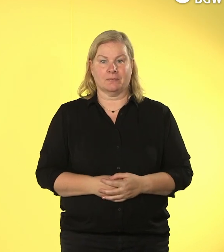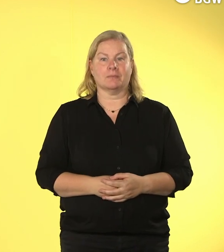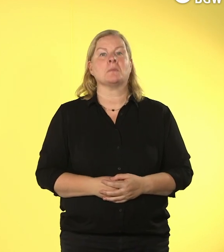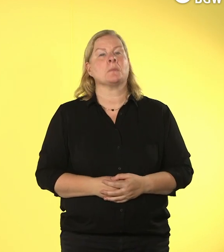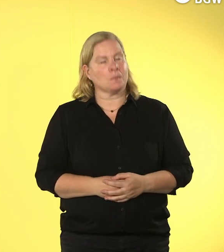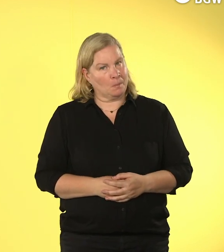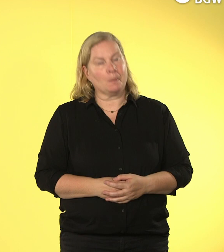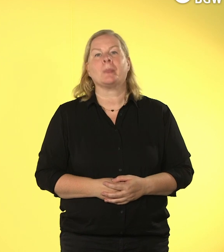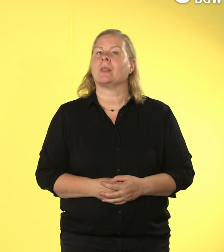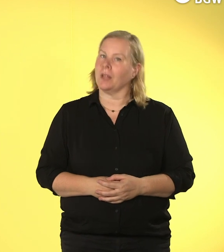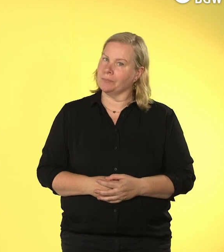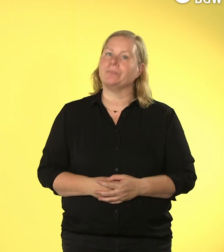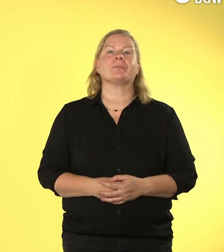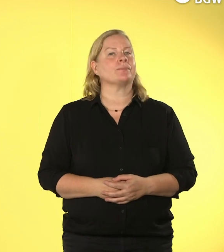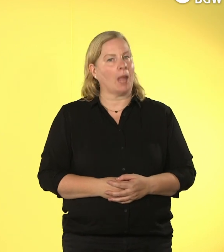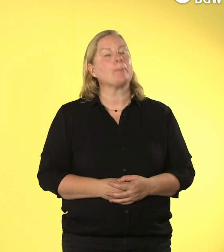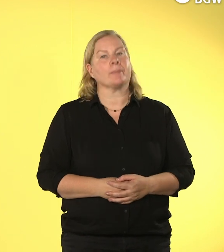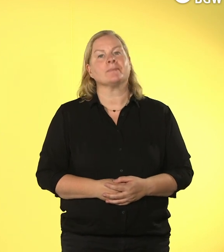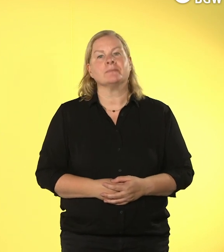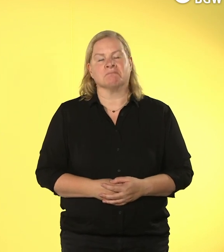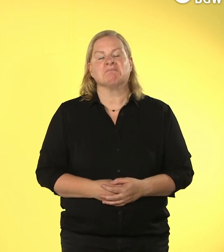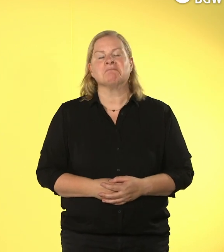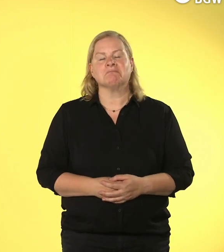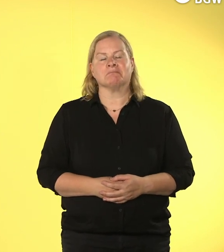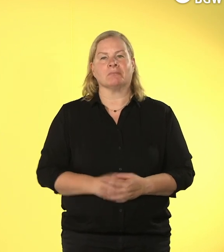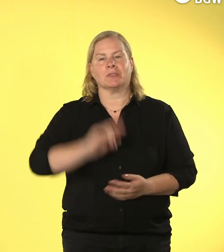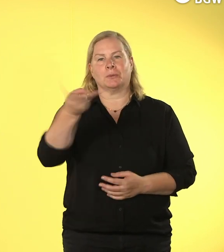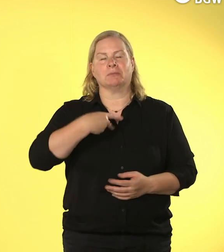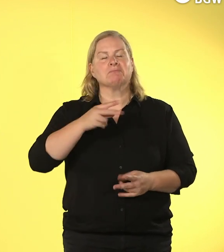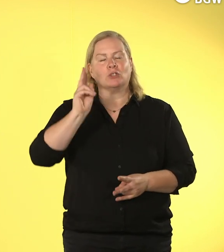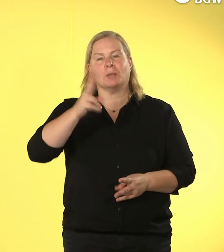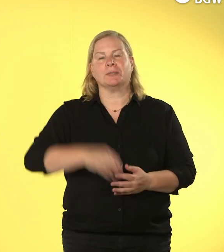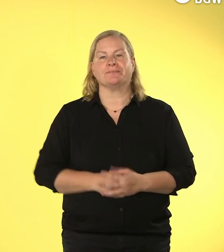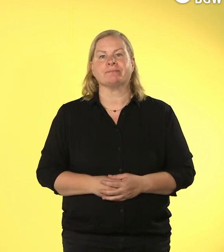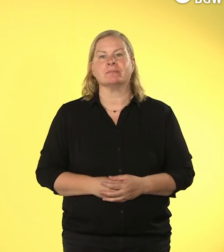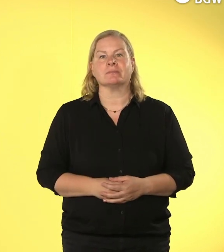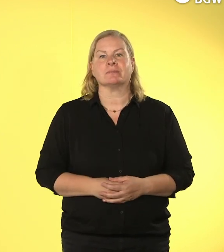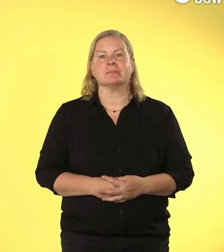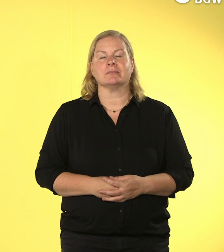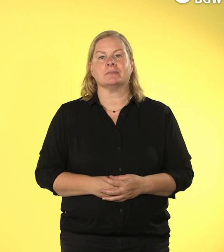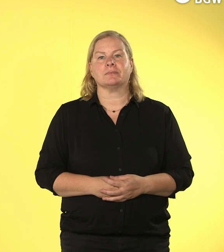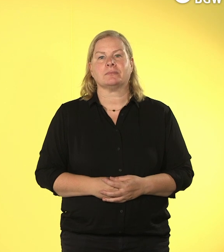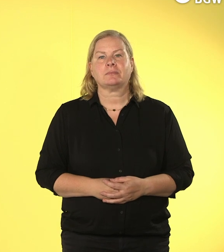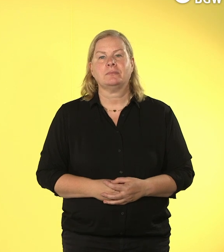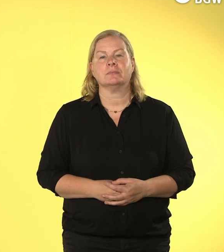Ich kann die Teilnehmerin verstehen. Gerade aus verschiedenen Generationen!